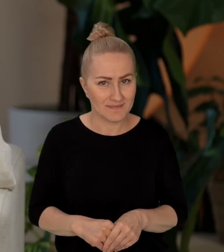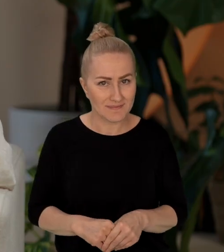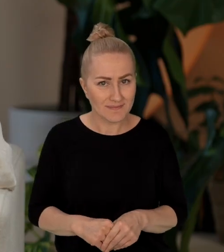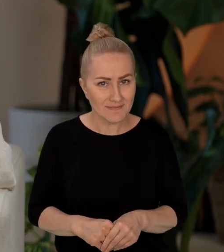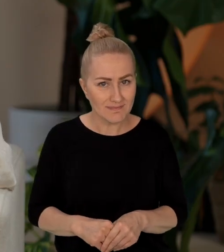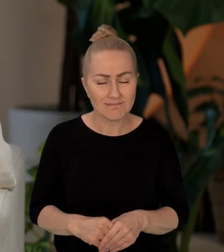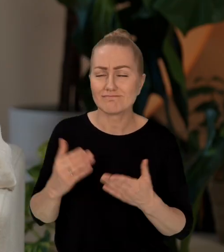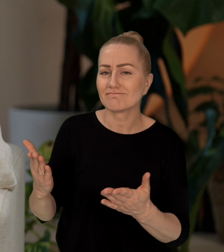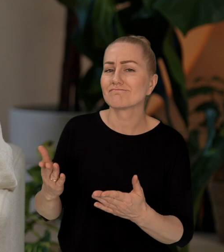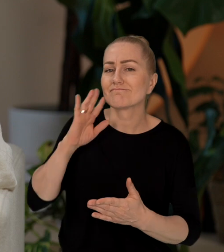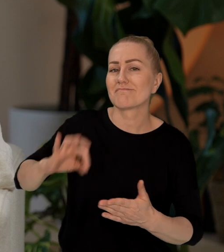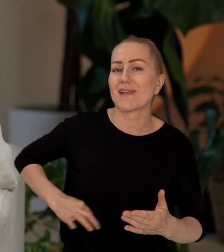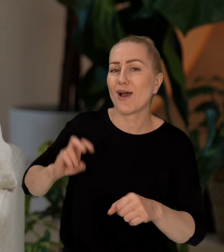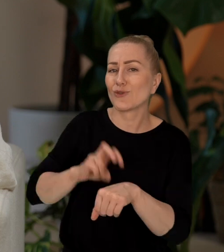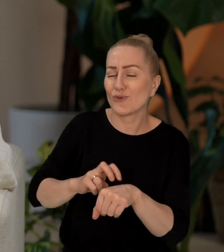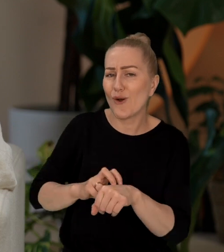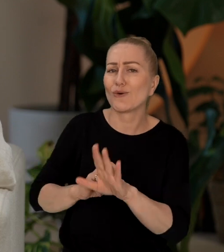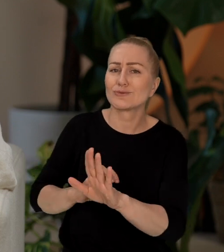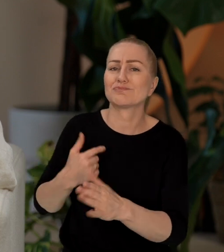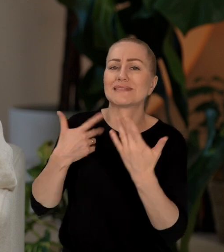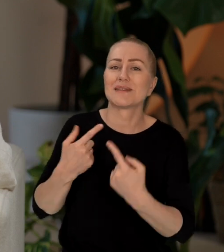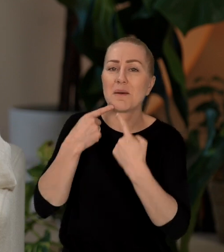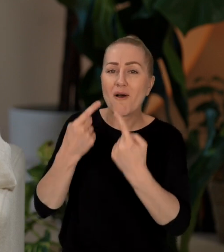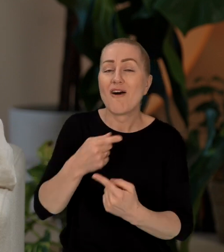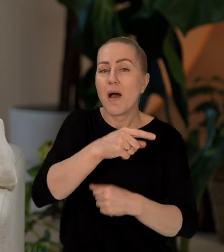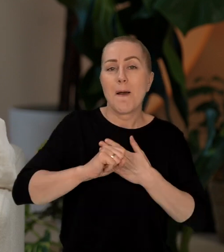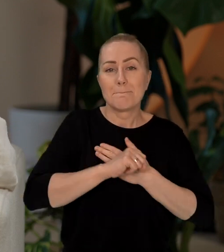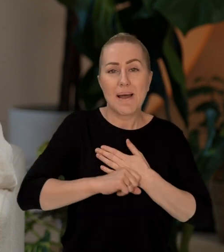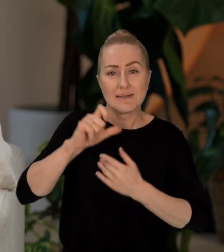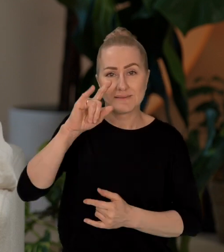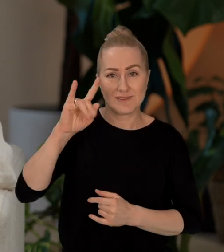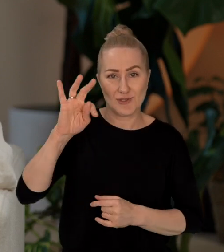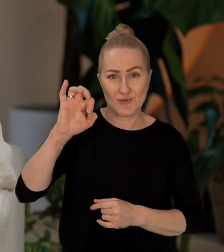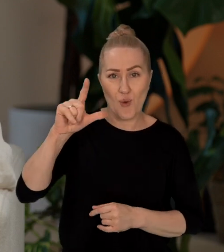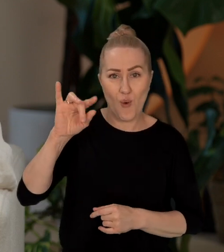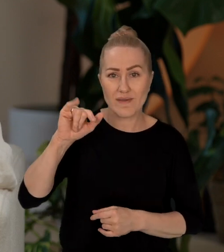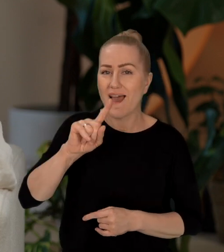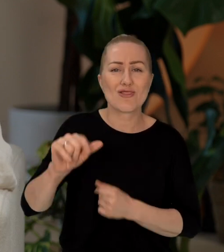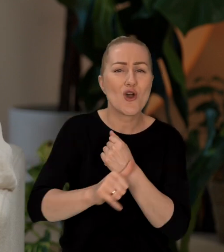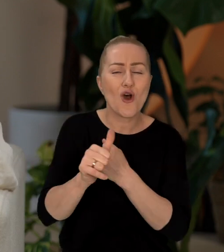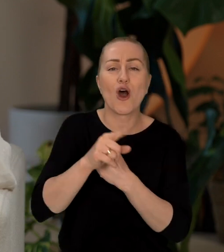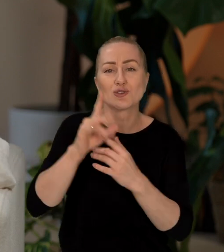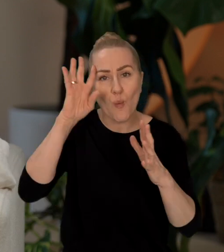Chciałabym podkreślić, że cytologia jest robiona po to nie, żeby wykryć coś złego, co się dzieje w naszym